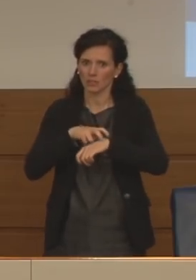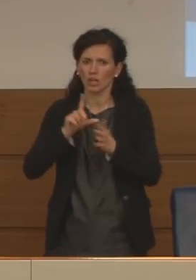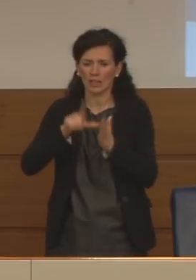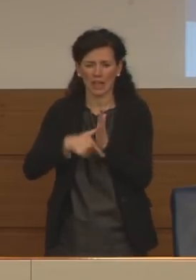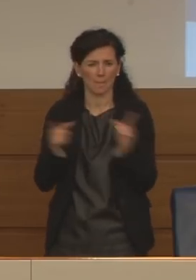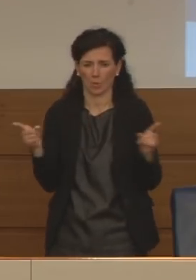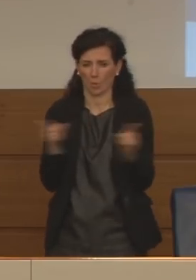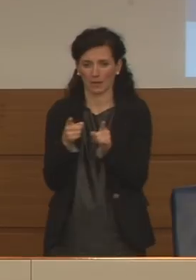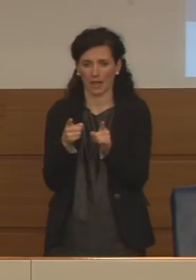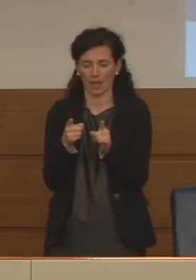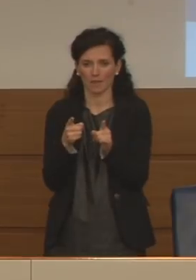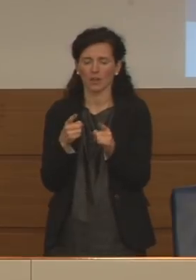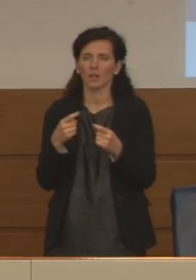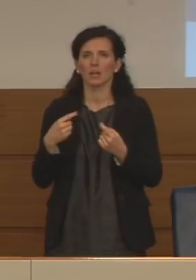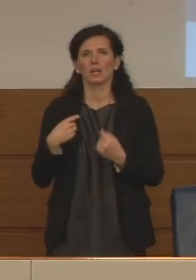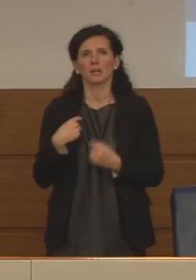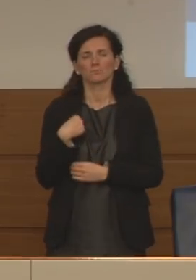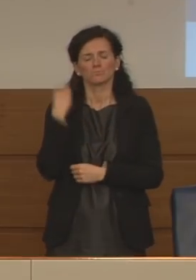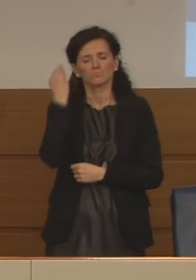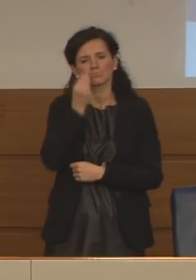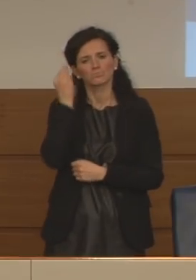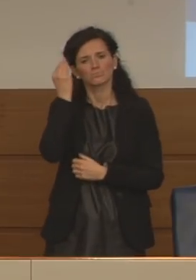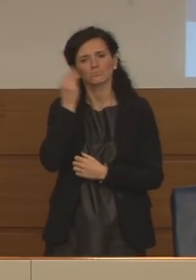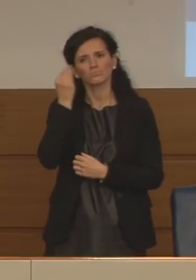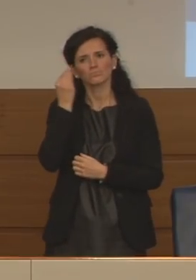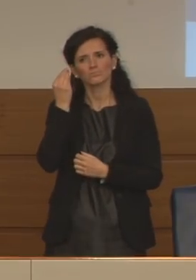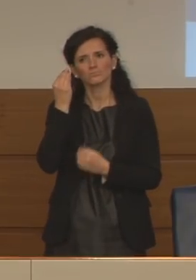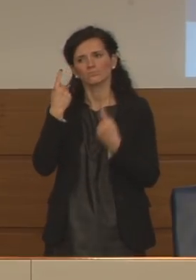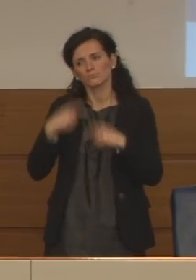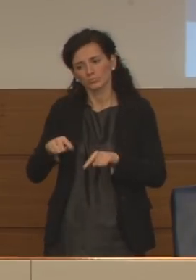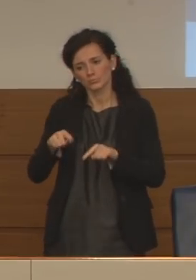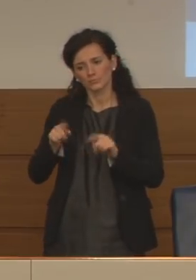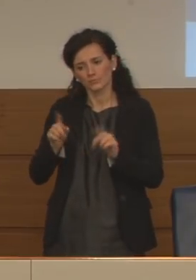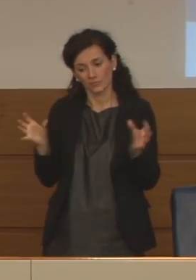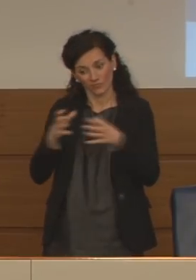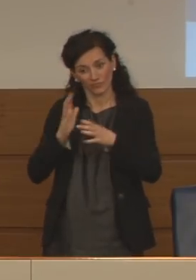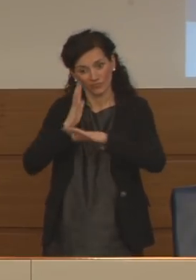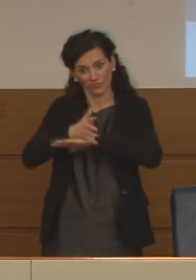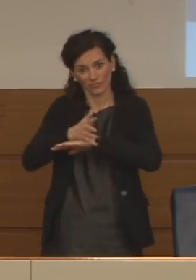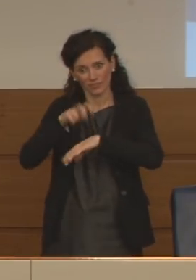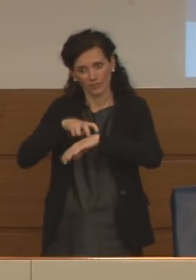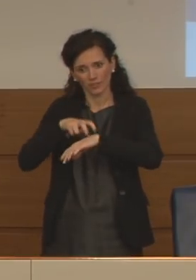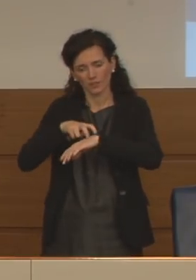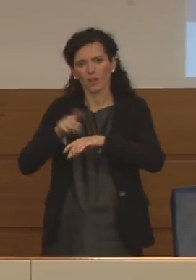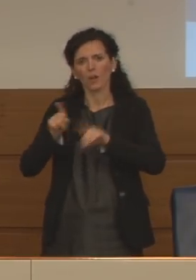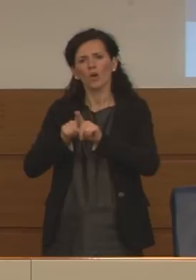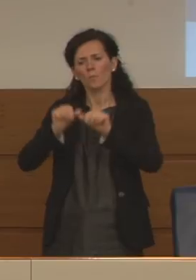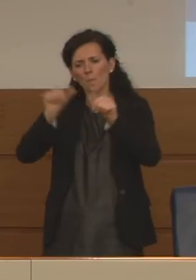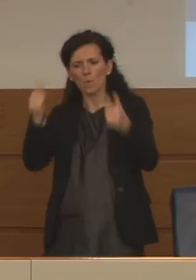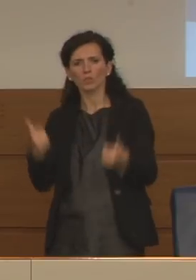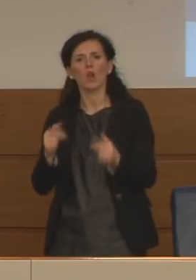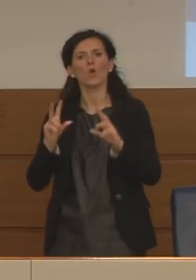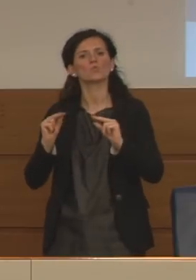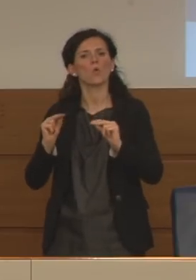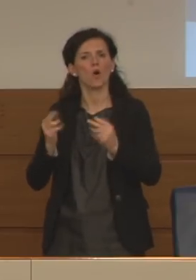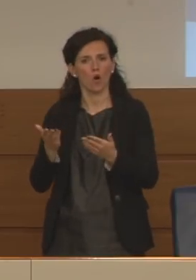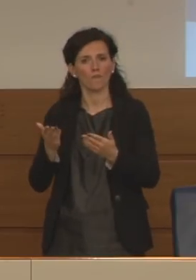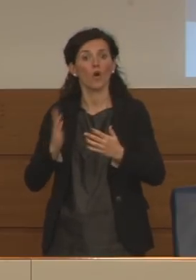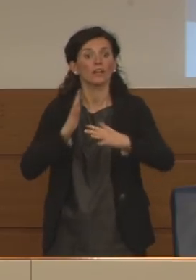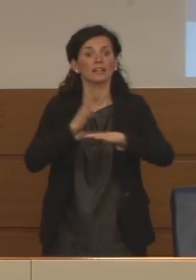Io penso che sia un modello nuovo di intervento, che potremmo ritrovarci in